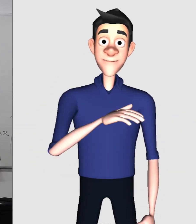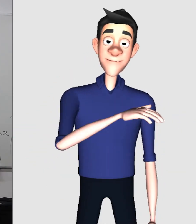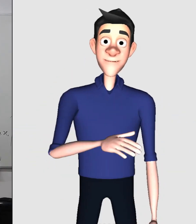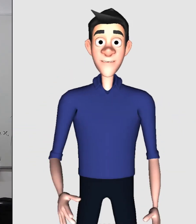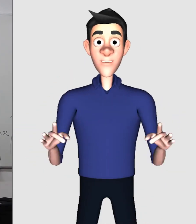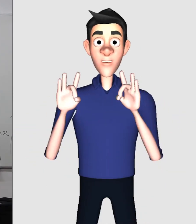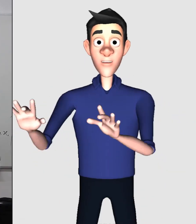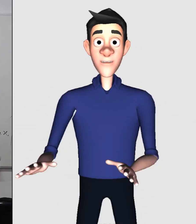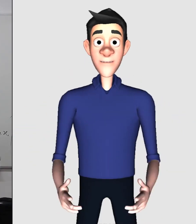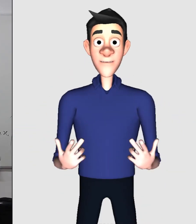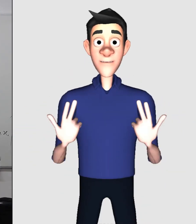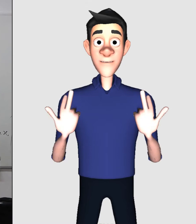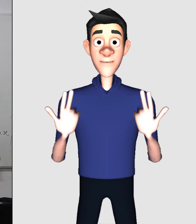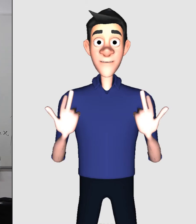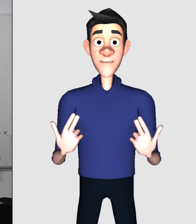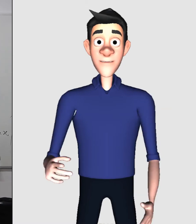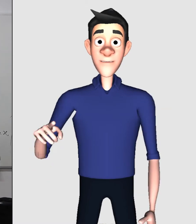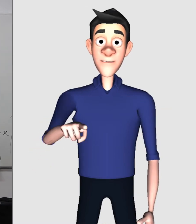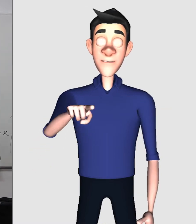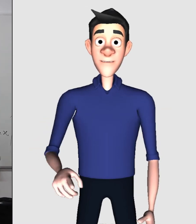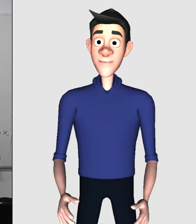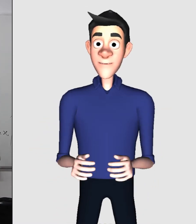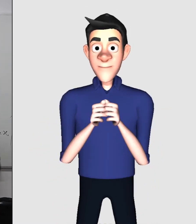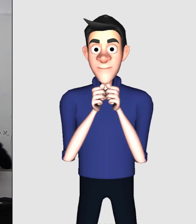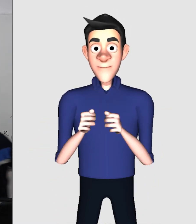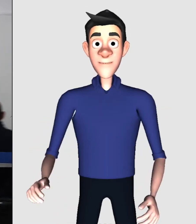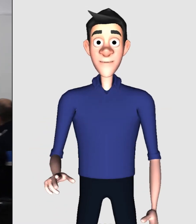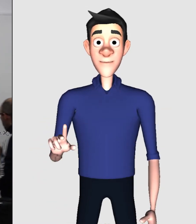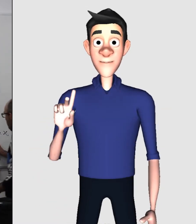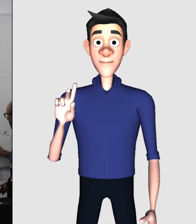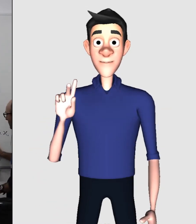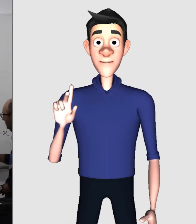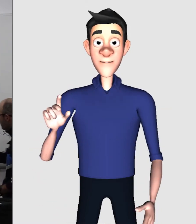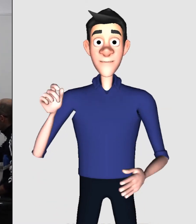Deixando mais simples